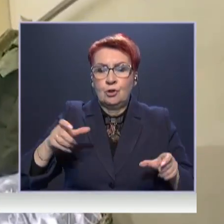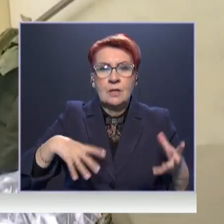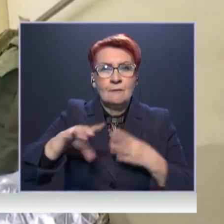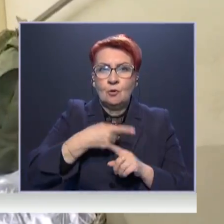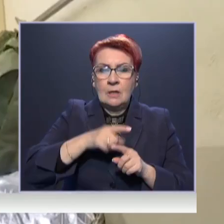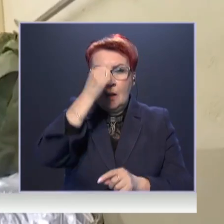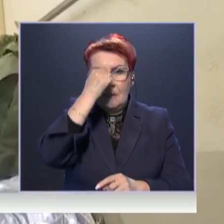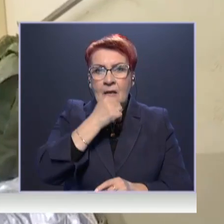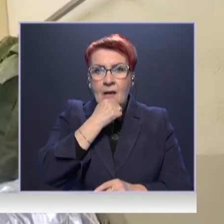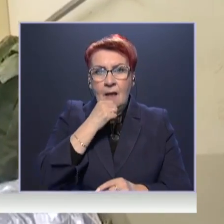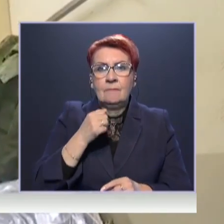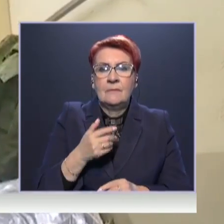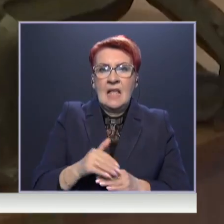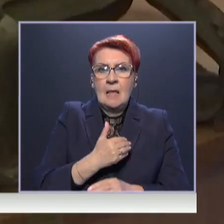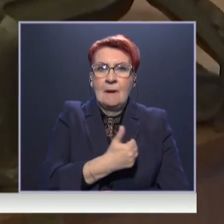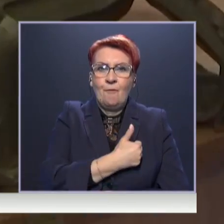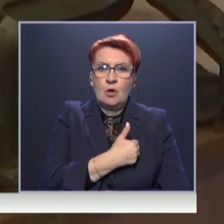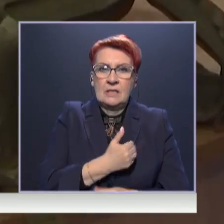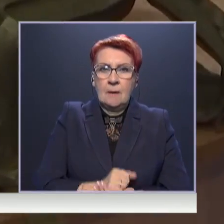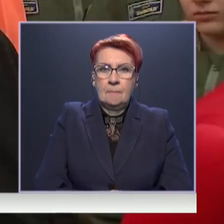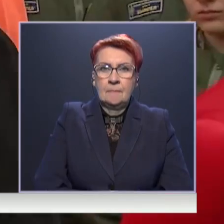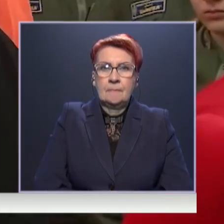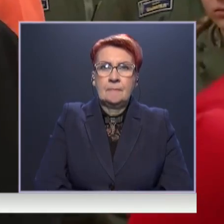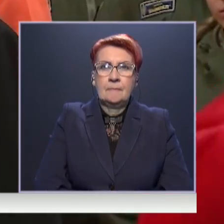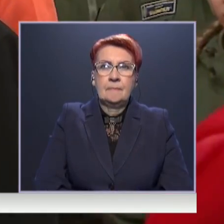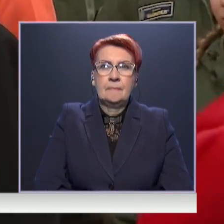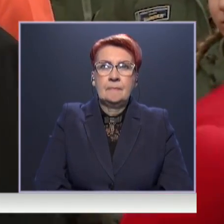благодаря добровольцам 300 тысяч мобилизованных